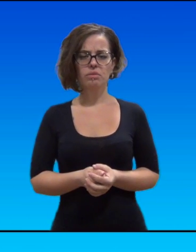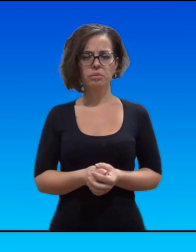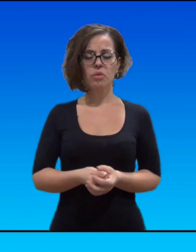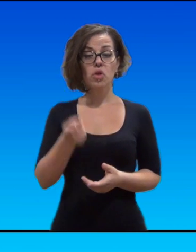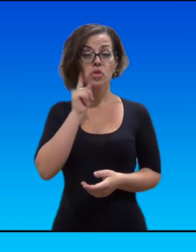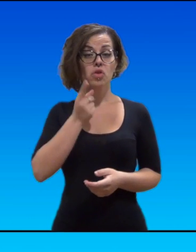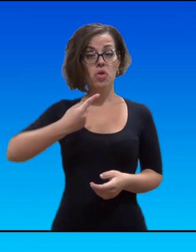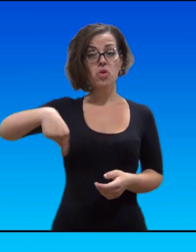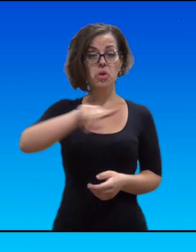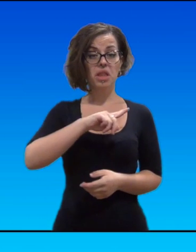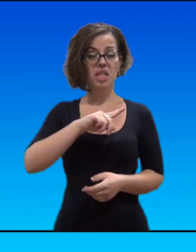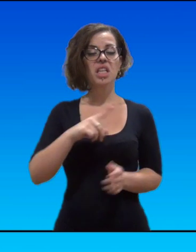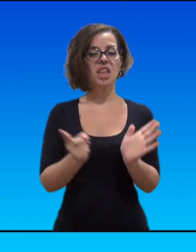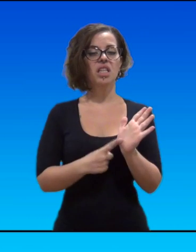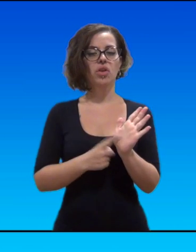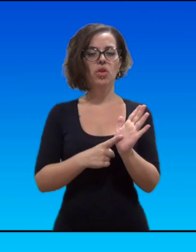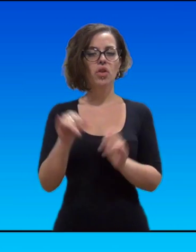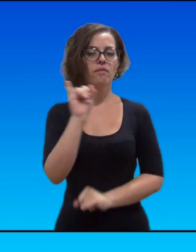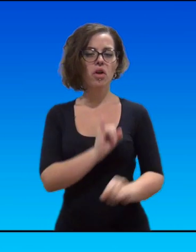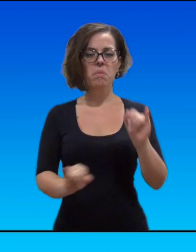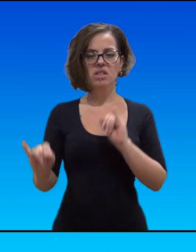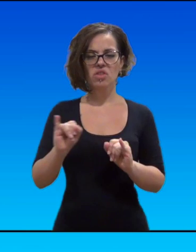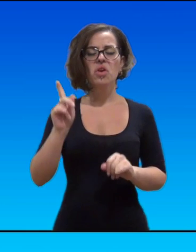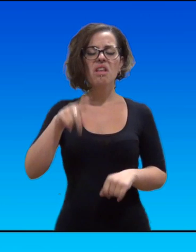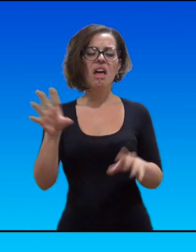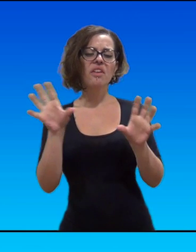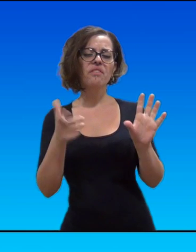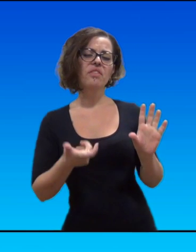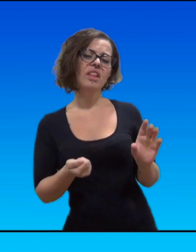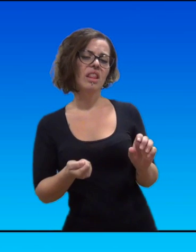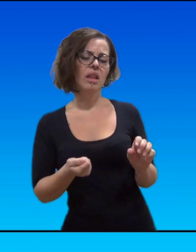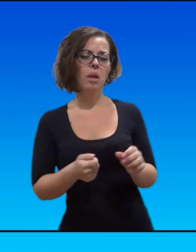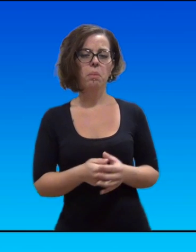Noi sordi abbiamo diritto di accedere all'informazione e all'intrattenimento.